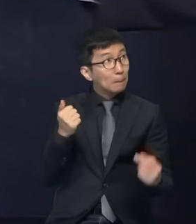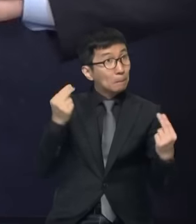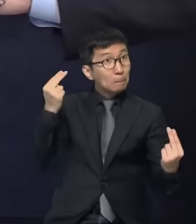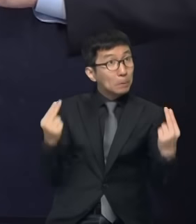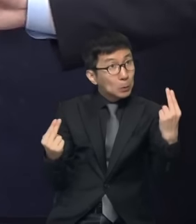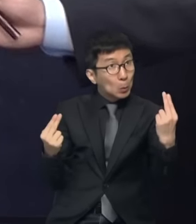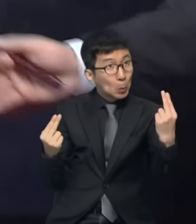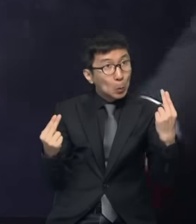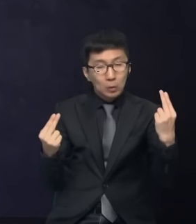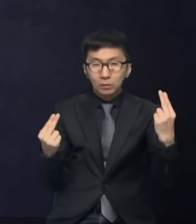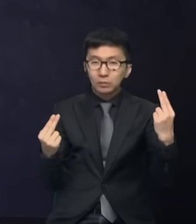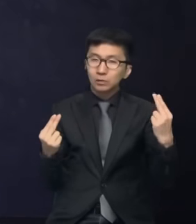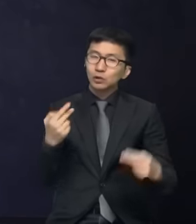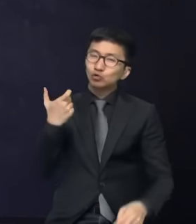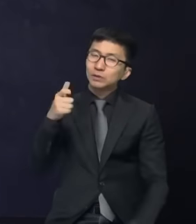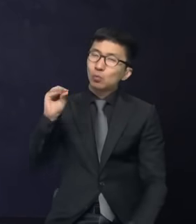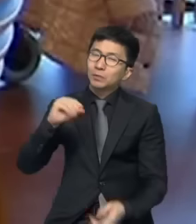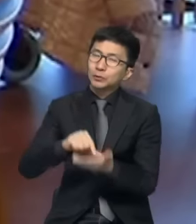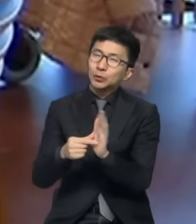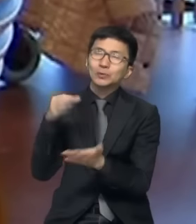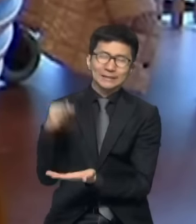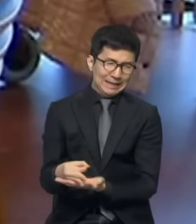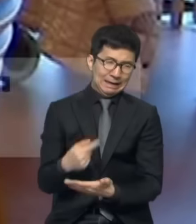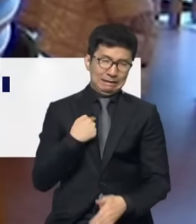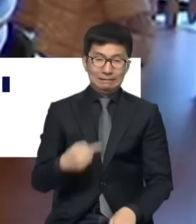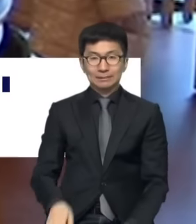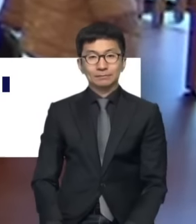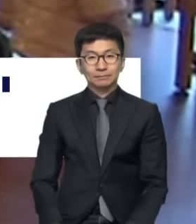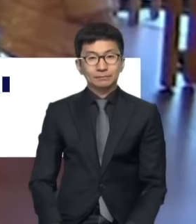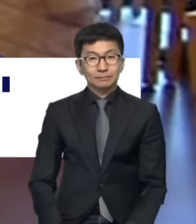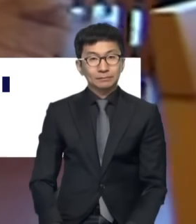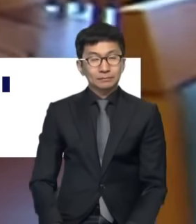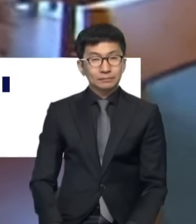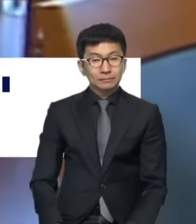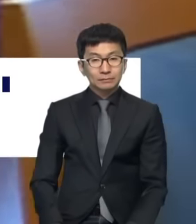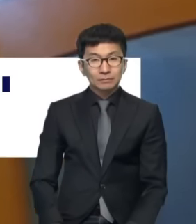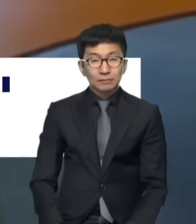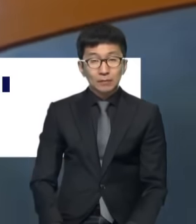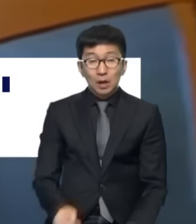받을 것으로 추산됩니다. 이번 차등 인상안은 동일 보험료